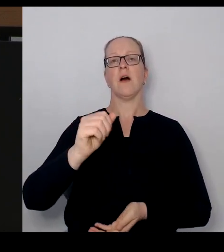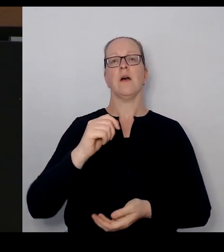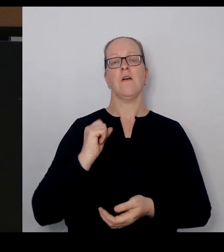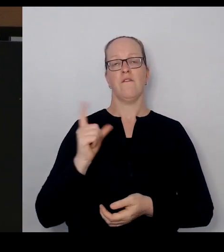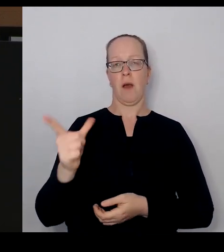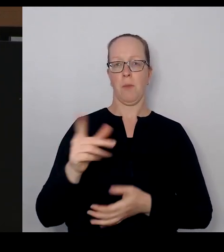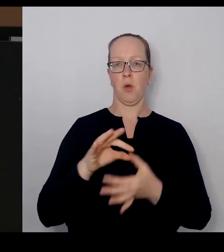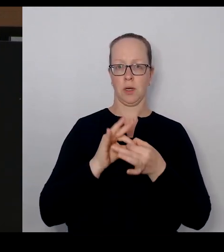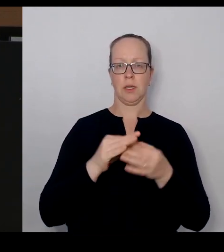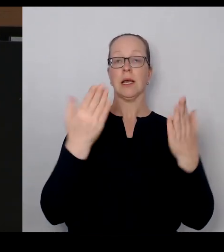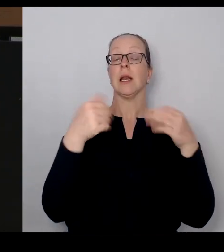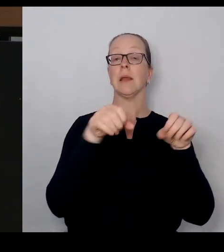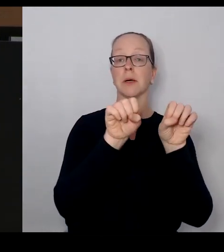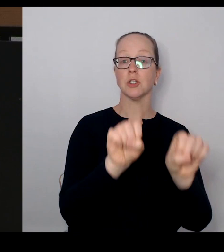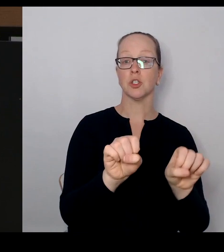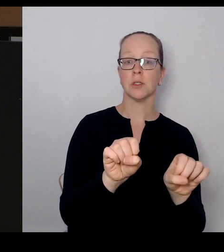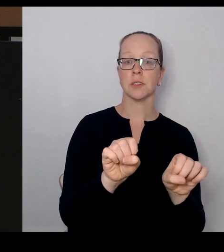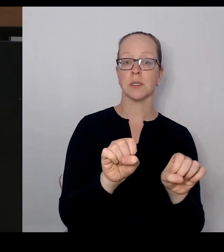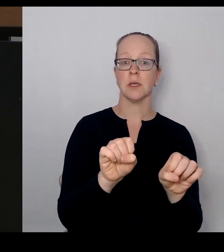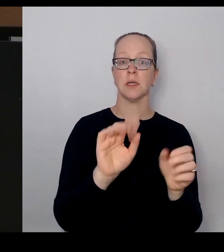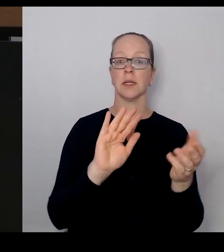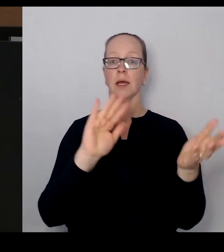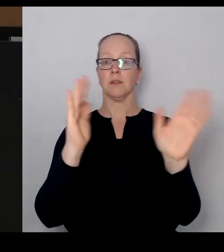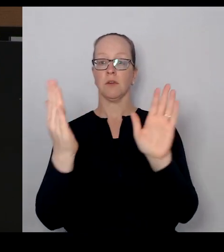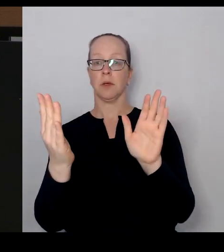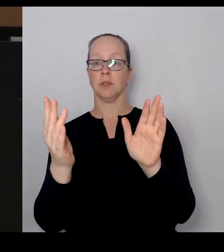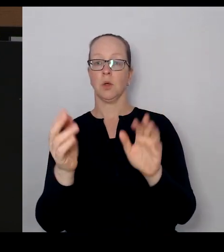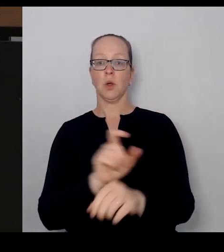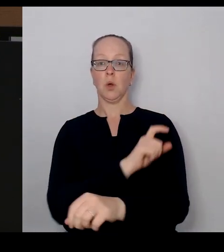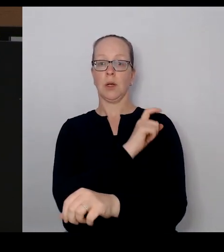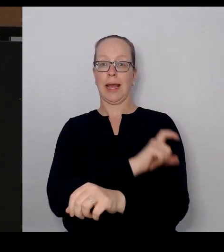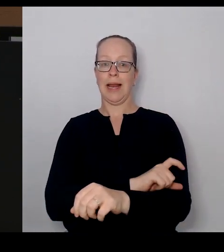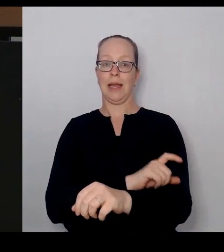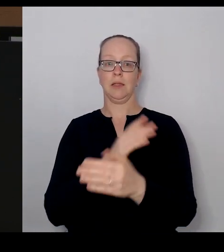In einer Anhörung noch vor dem Urteil des Bundesverfassungsgerichts hat der